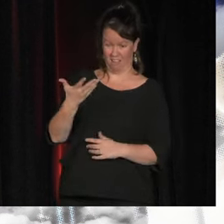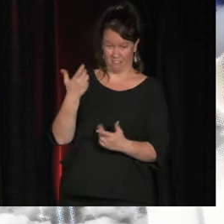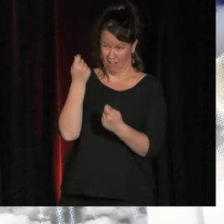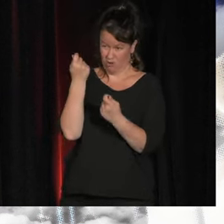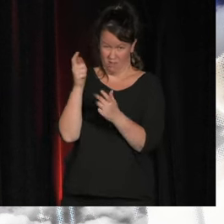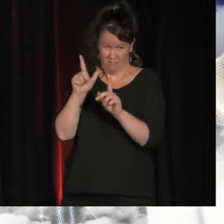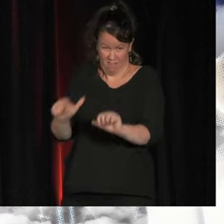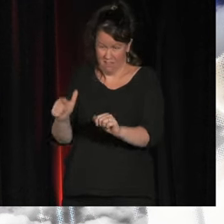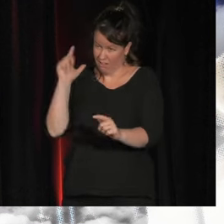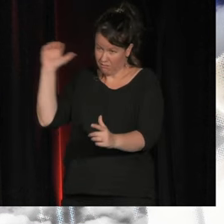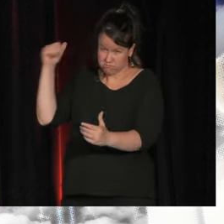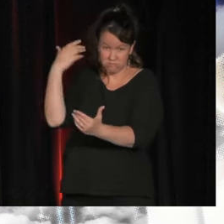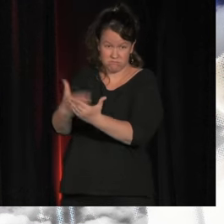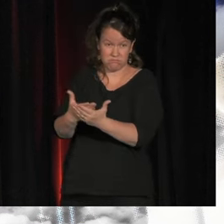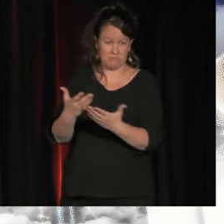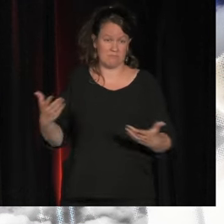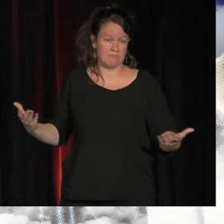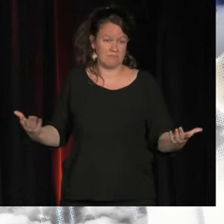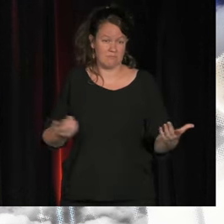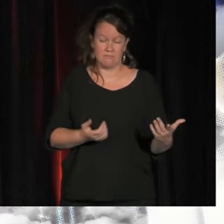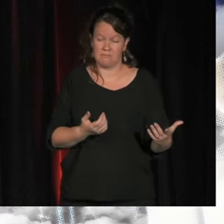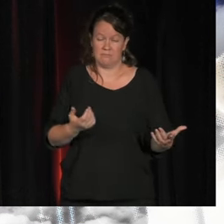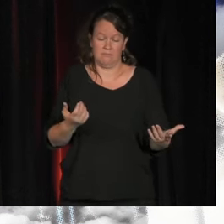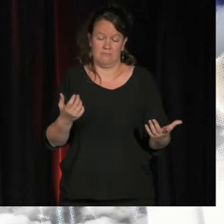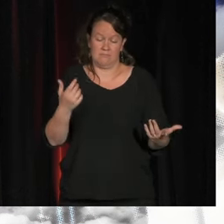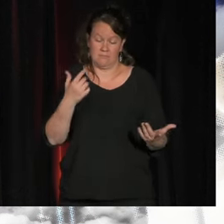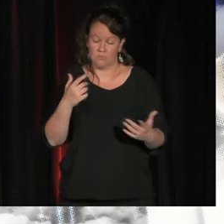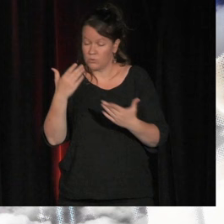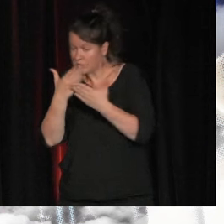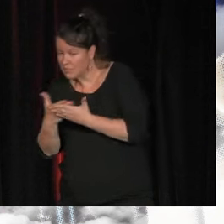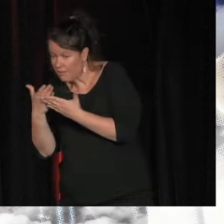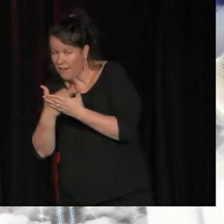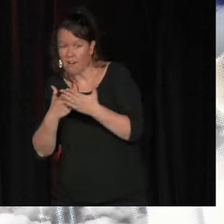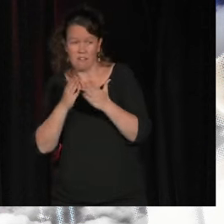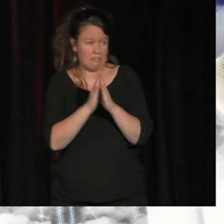la nuit des temps. C'est toujours mêlé. De toute façon, tu peux avoir exactement les mêmes questionnements, que ce soit dans le cinéma ou la littérature.